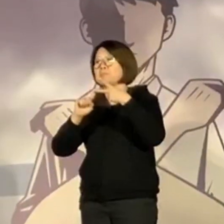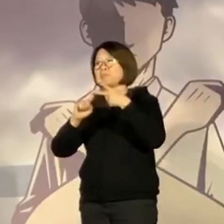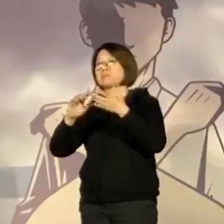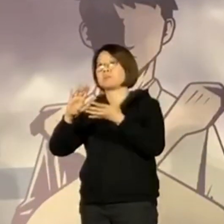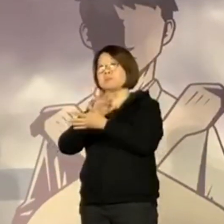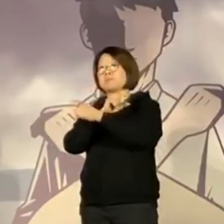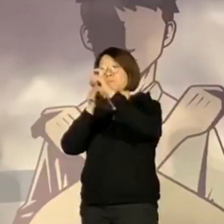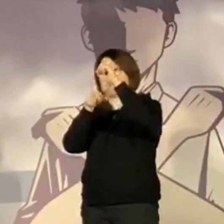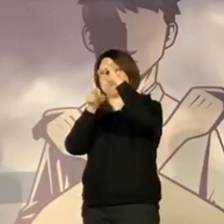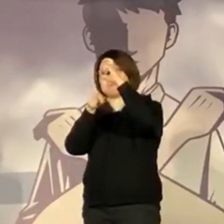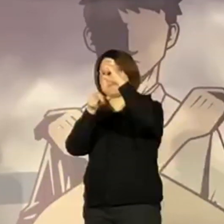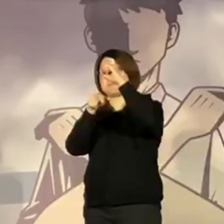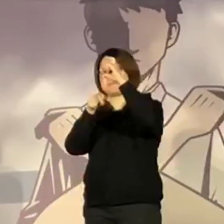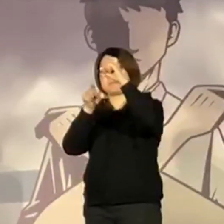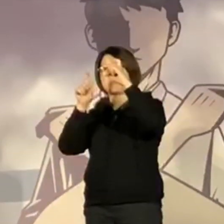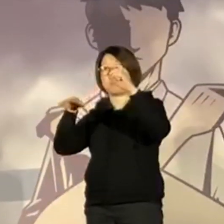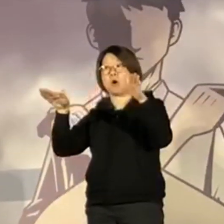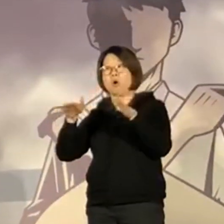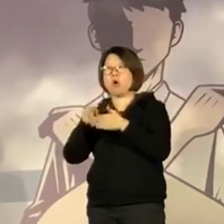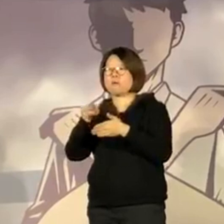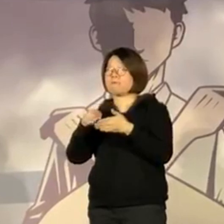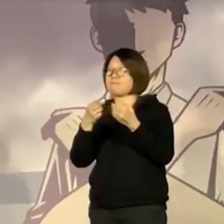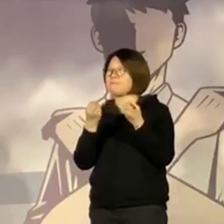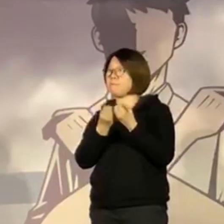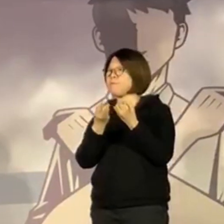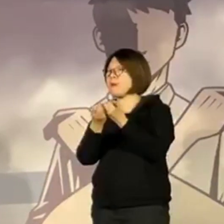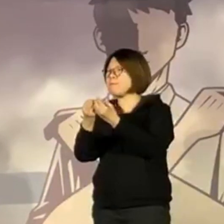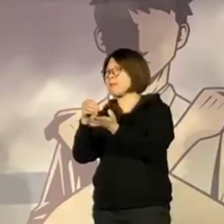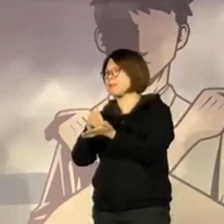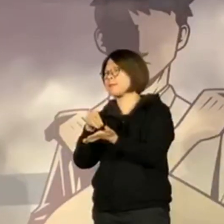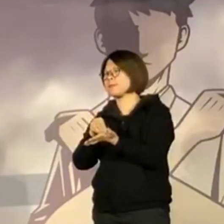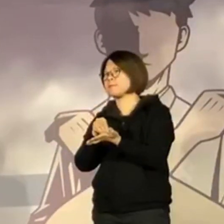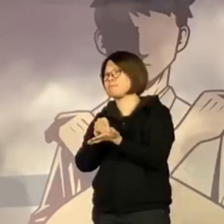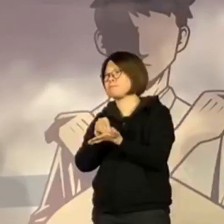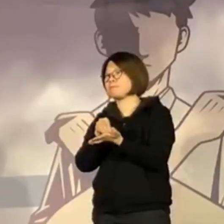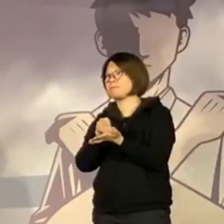第一样 通識科自開波以來 是教育局